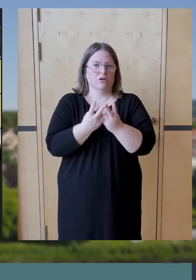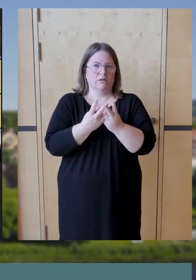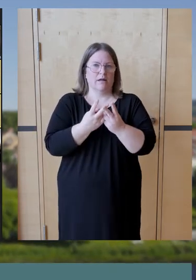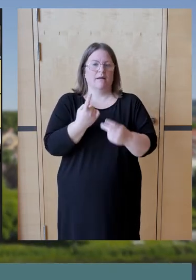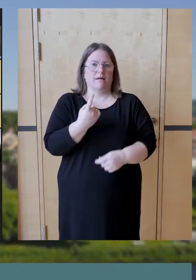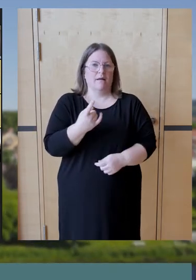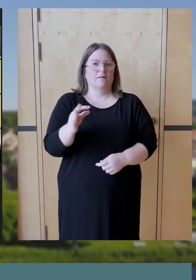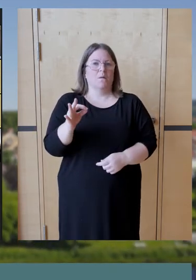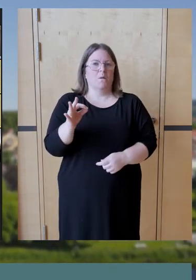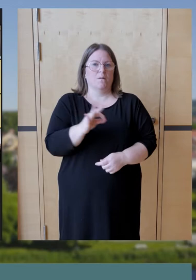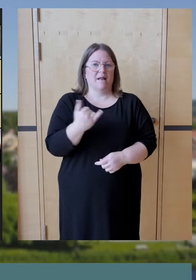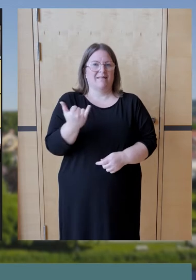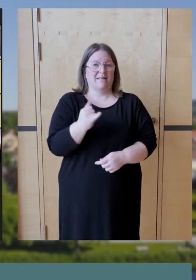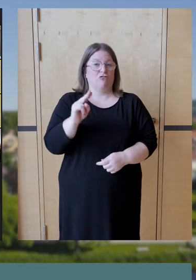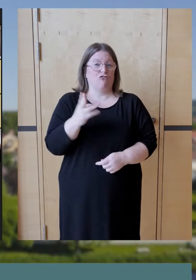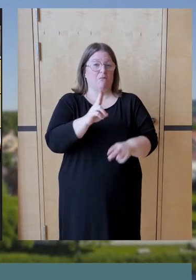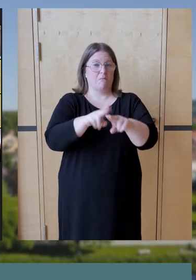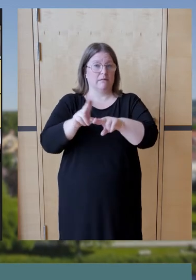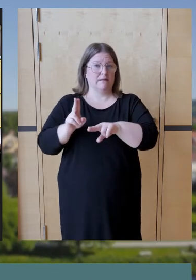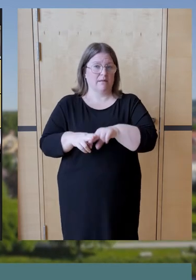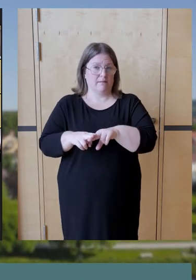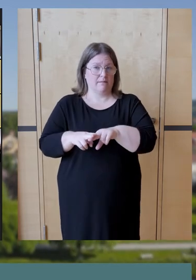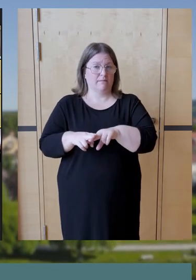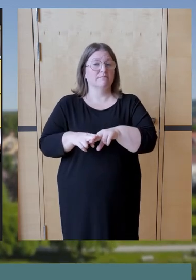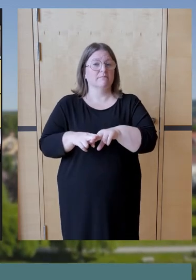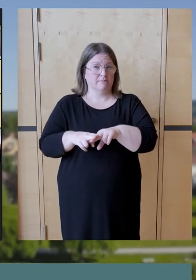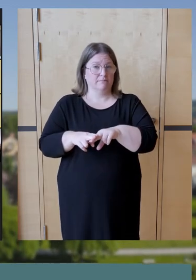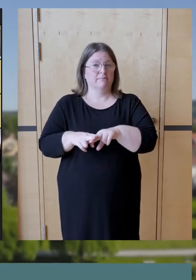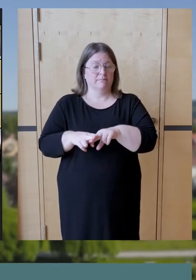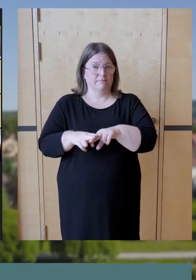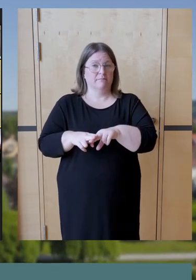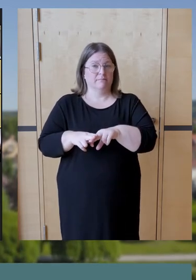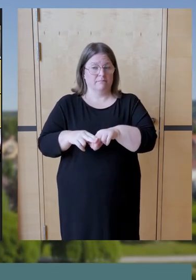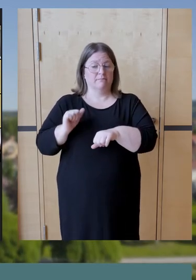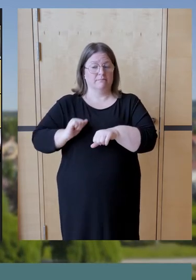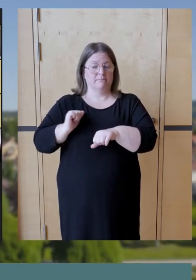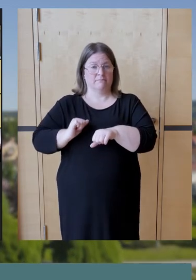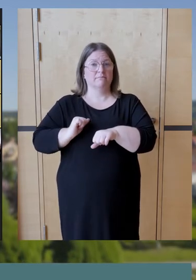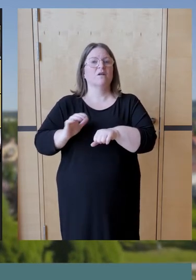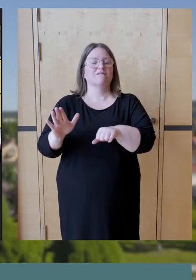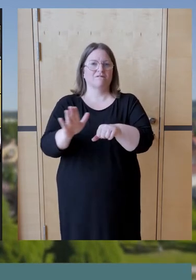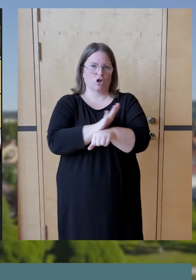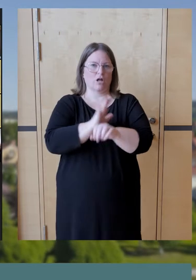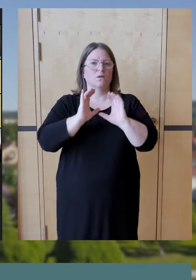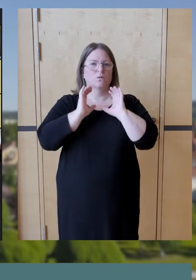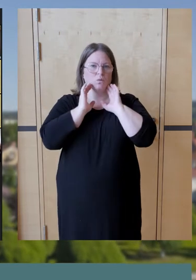110 nya platser skulle tas i besittning som skulle uppfylla socialnämndens behov av boendeplats Radioplay